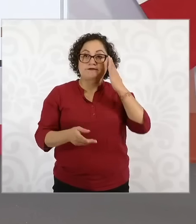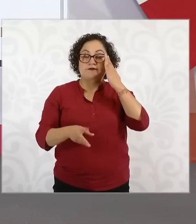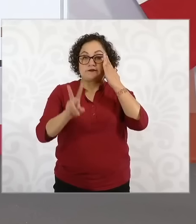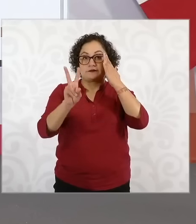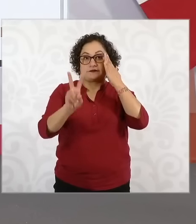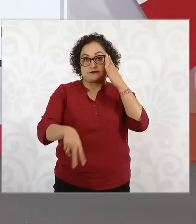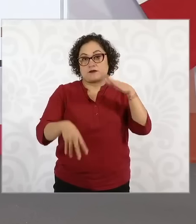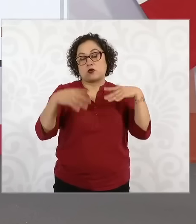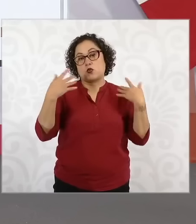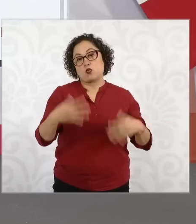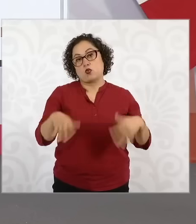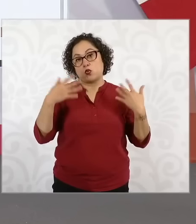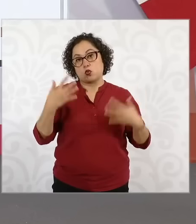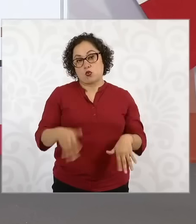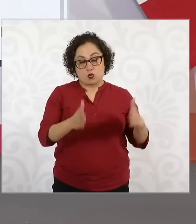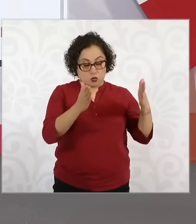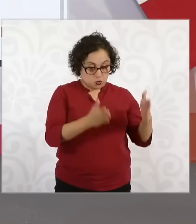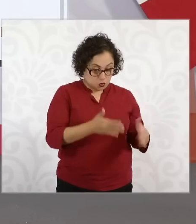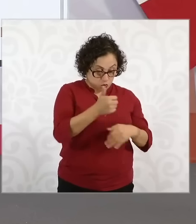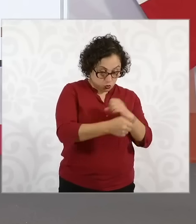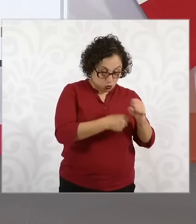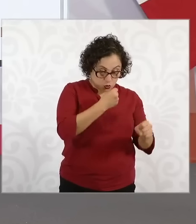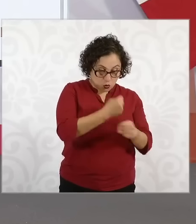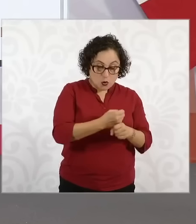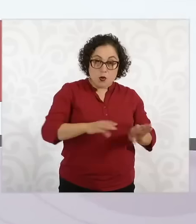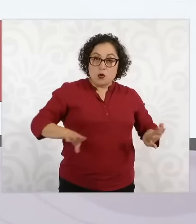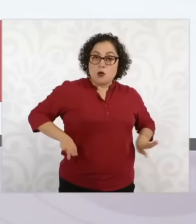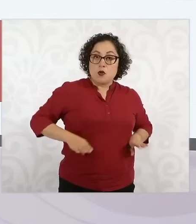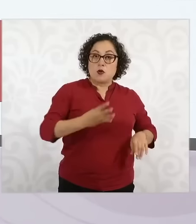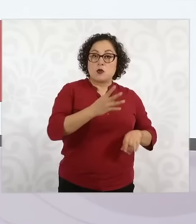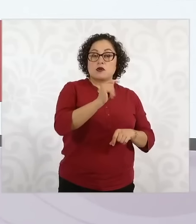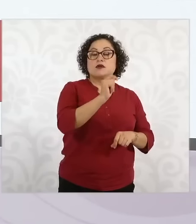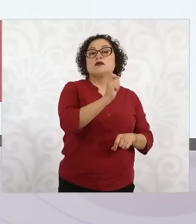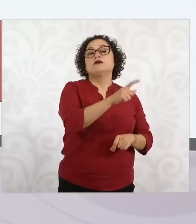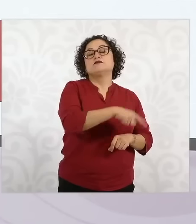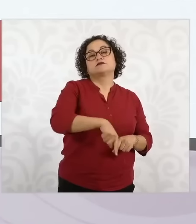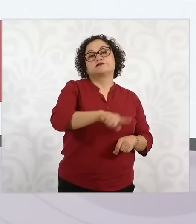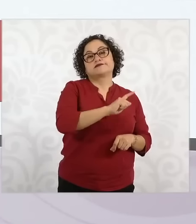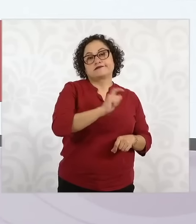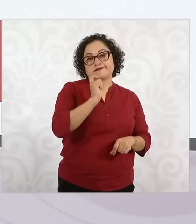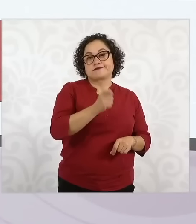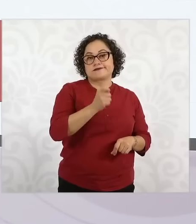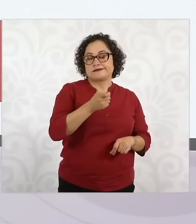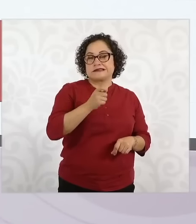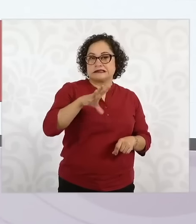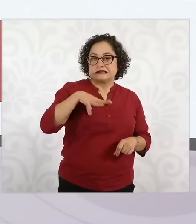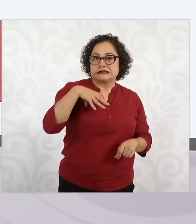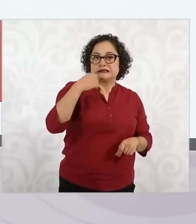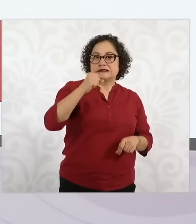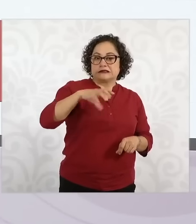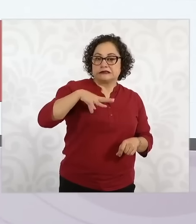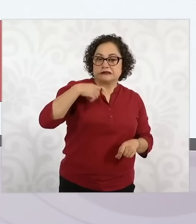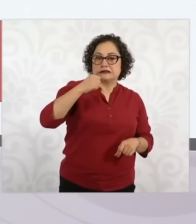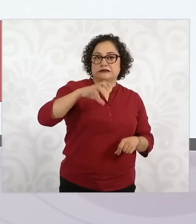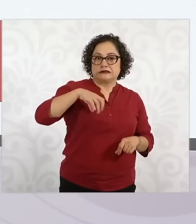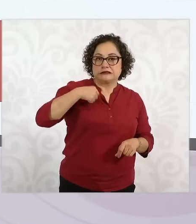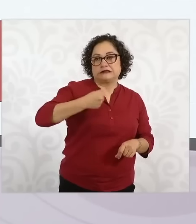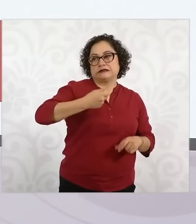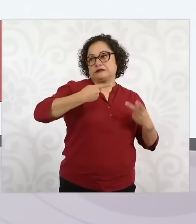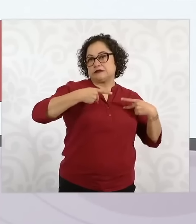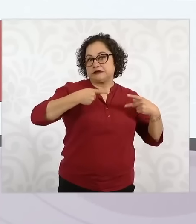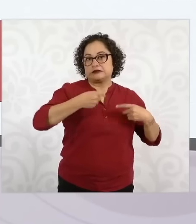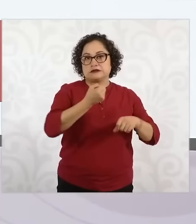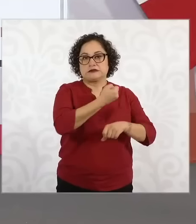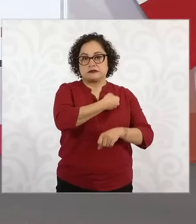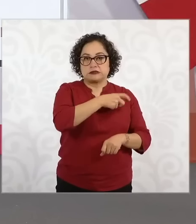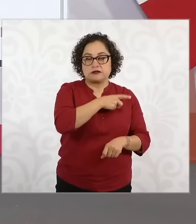las autoridades, de el personal de salud y eh con los efectos muy muy tristes que tuvo para